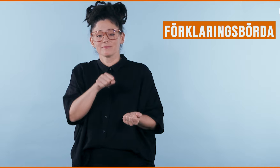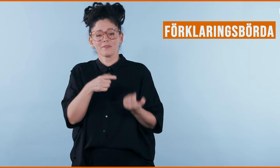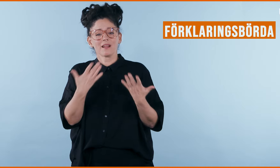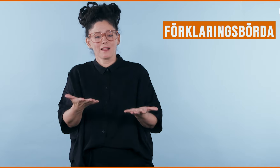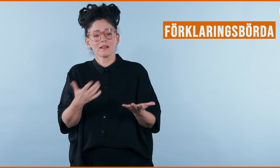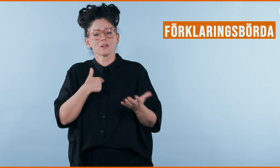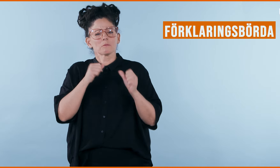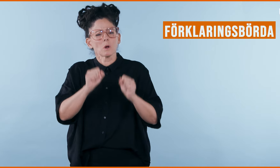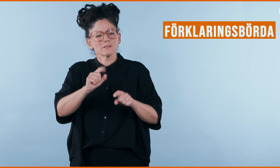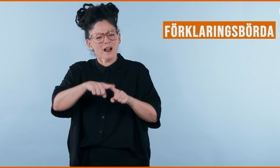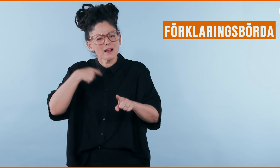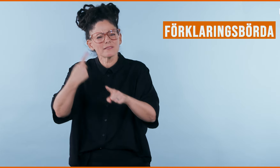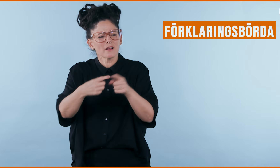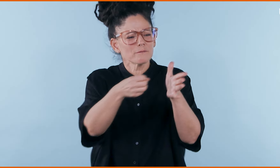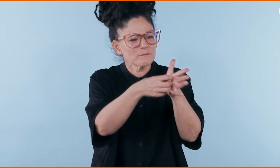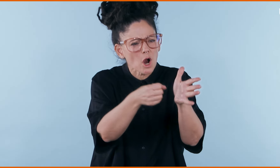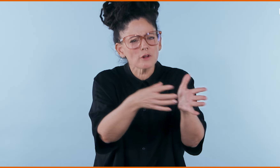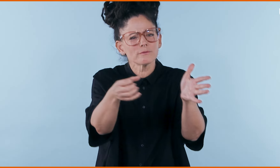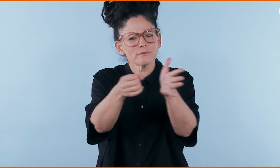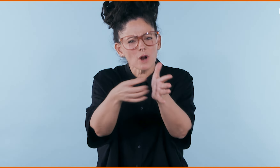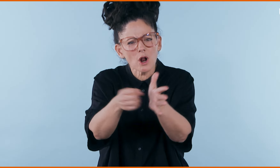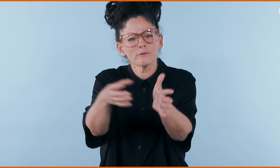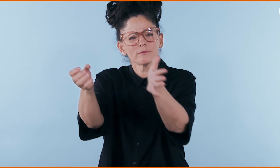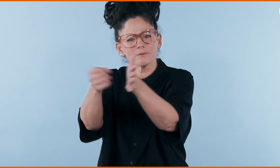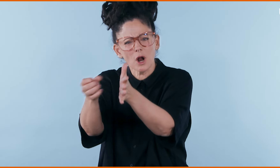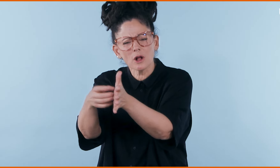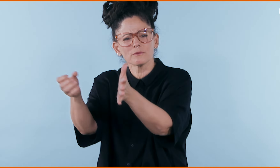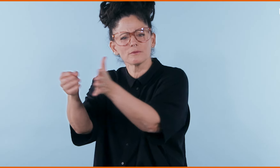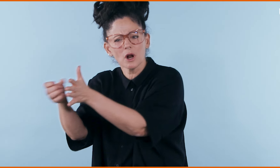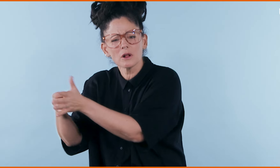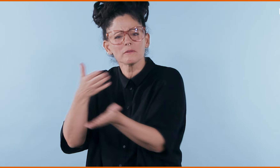Jag måste hela tiden förklara och förklara-